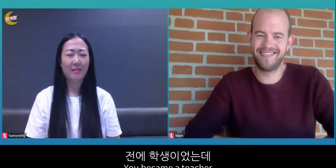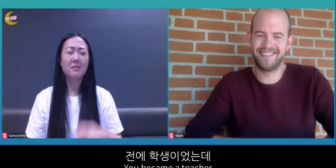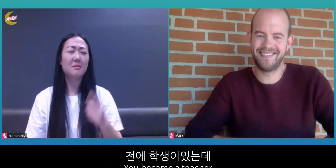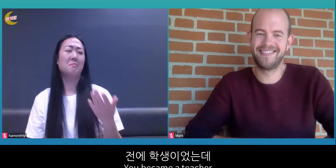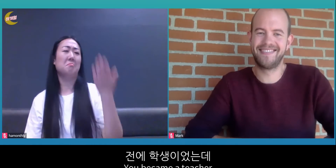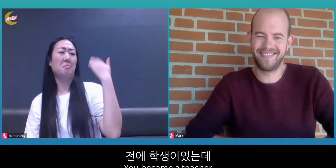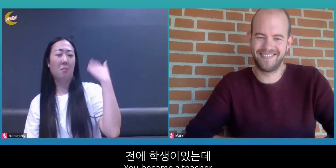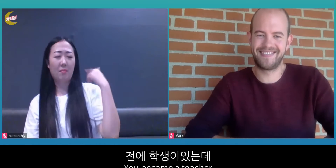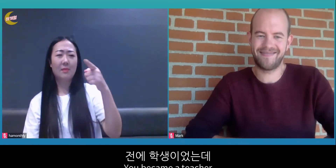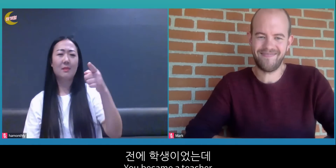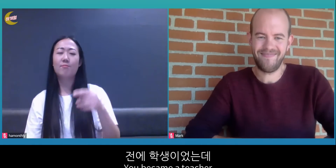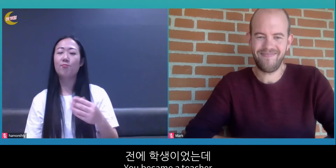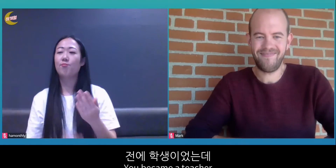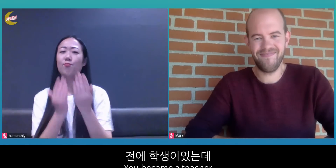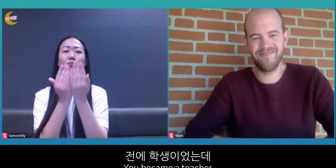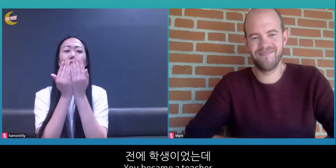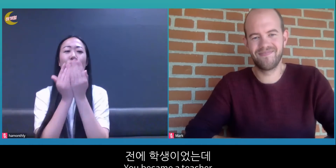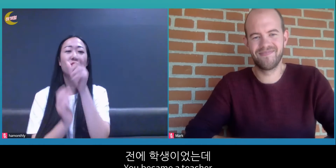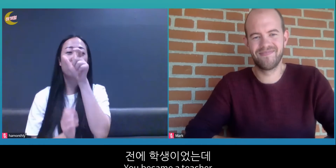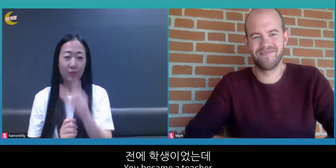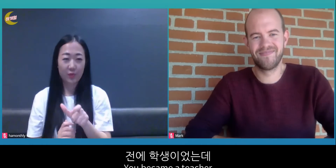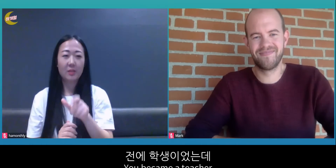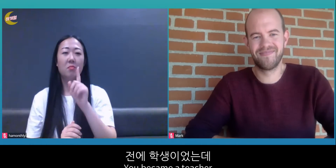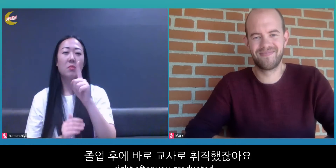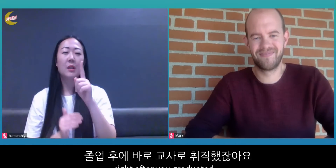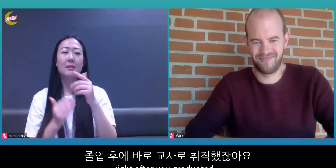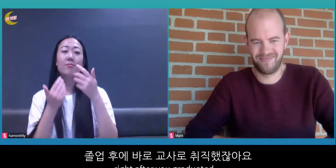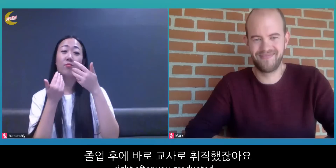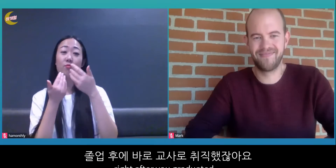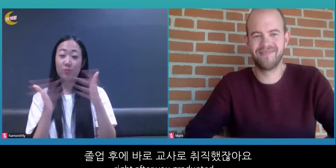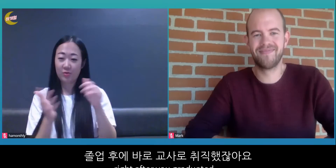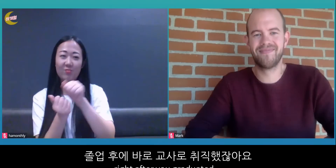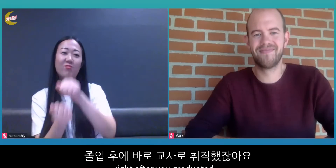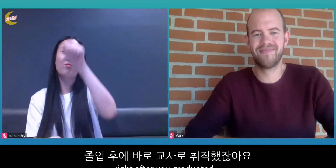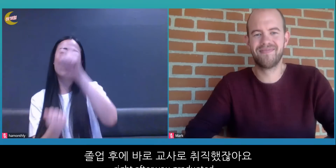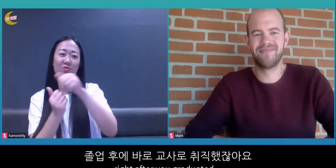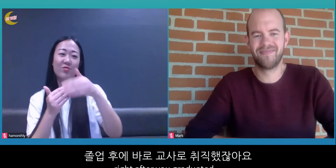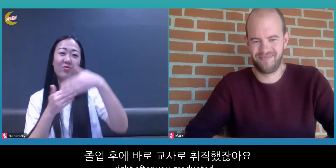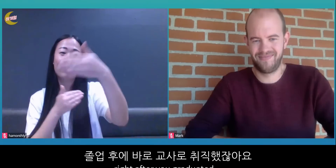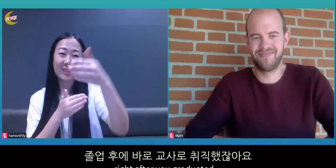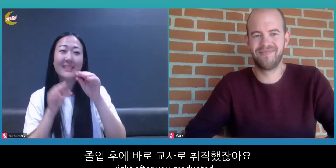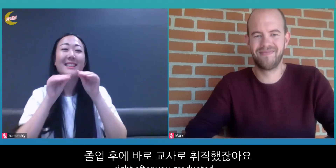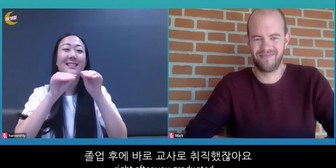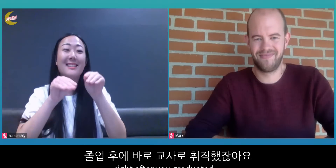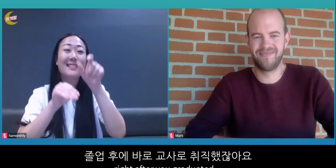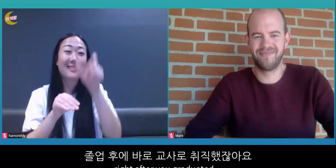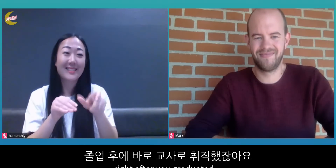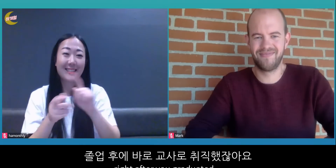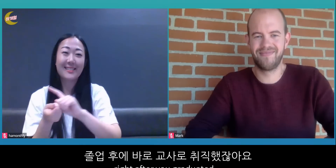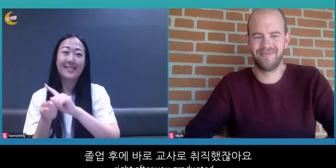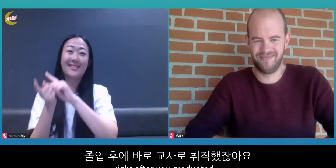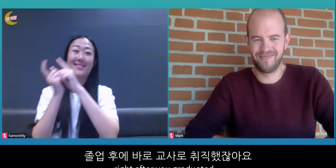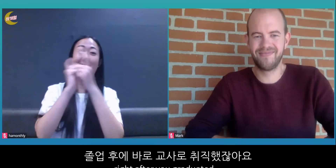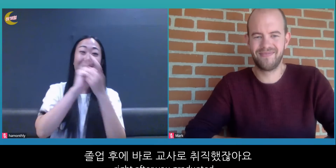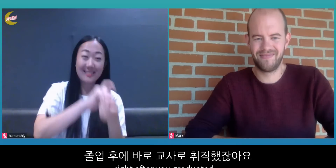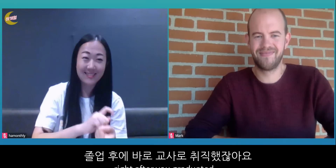あなたは卒業後すぐに先生になりました。